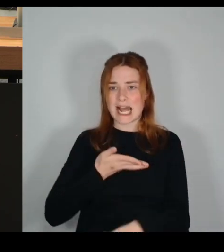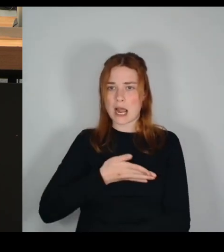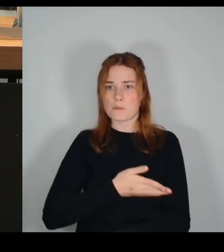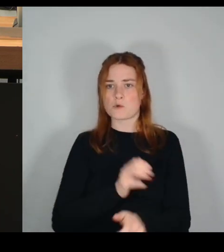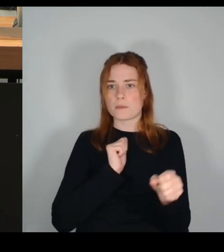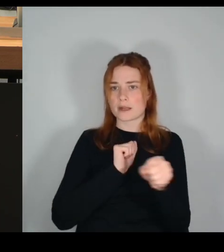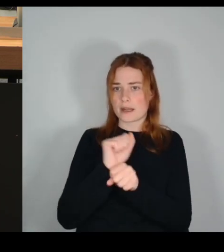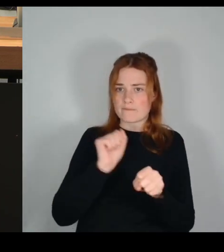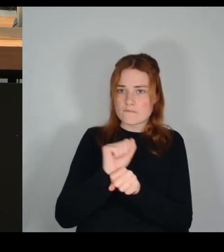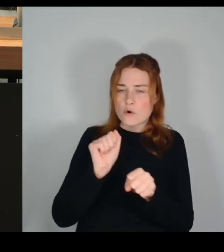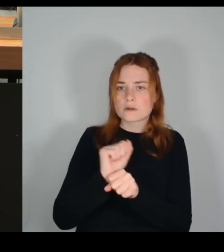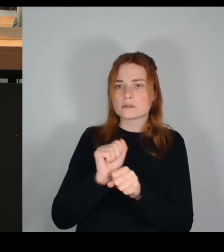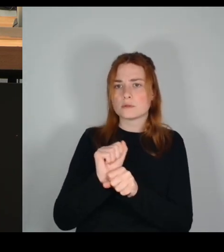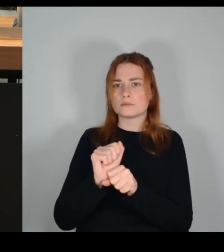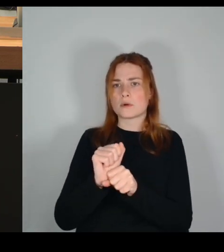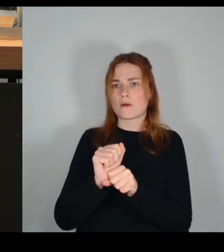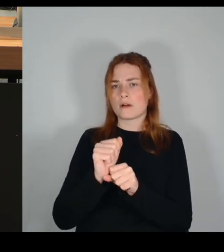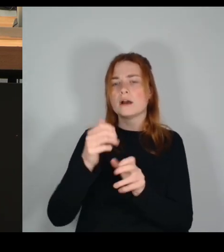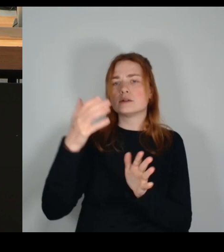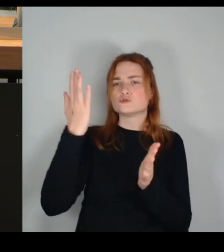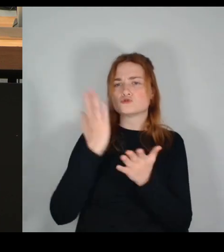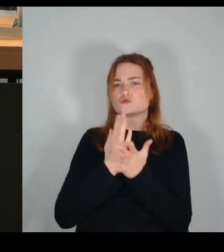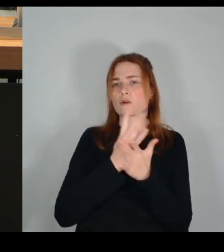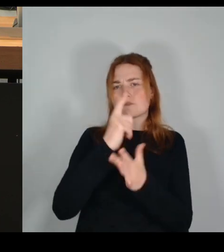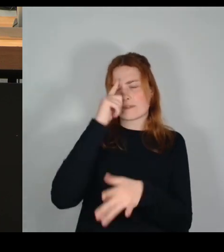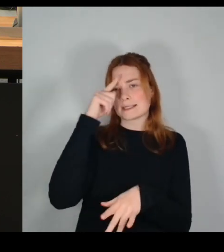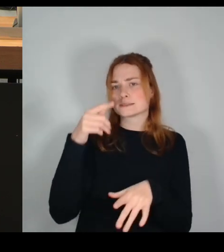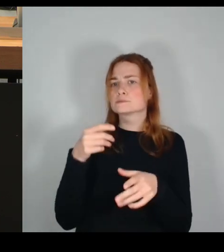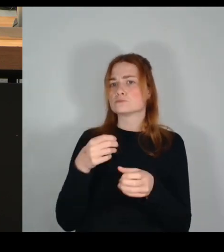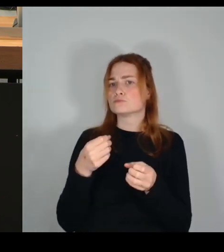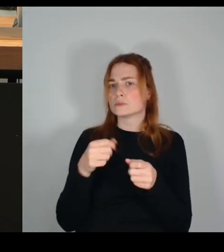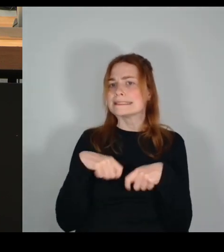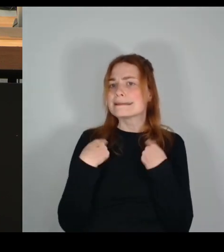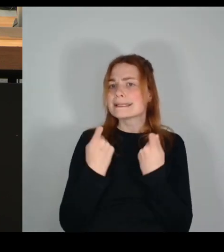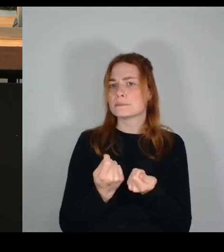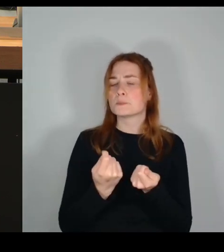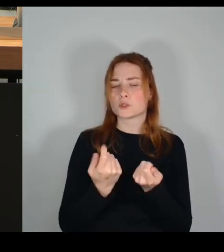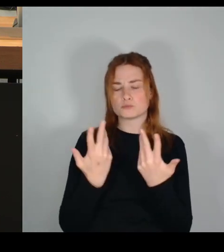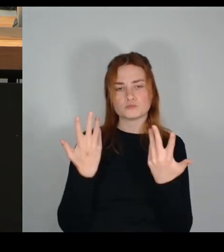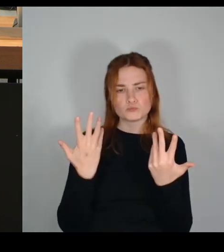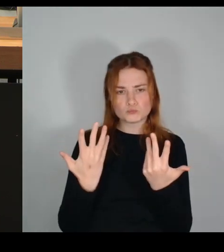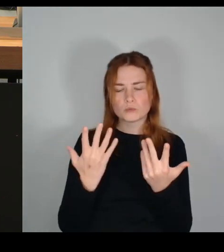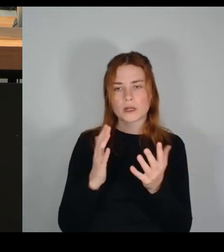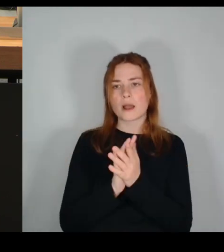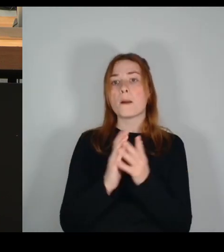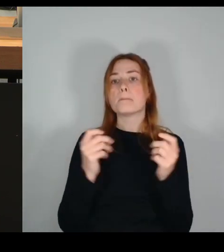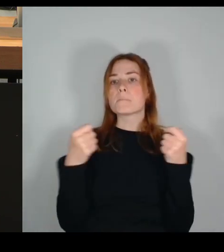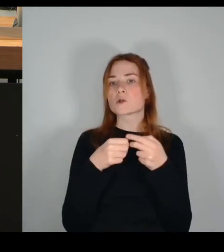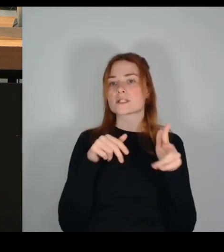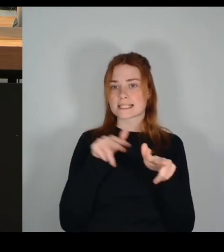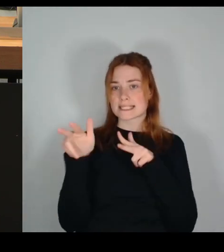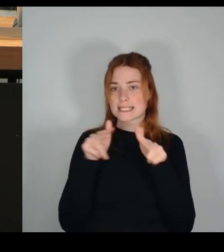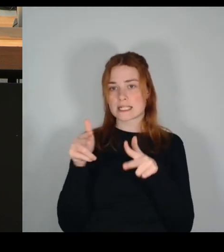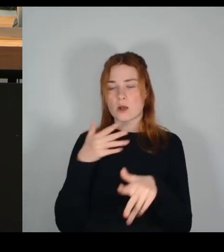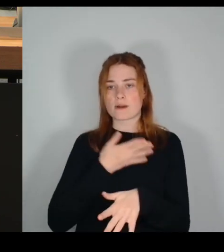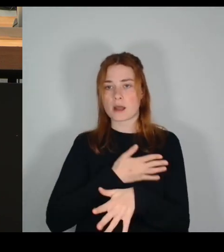Mit dem Armutsbericht der Bundesregierung, dem Sozialstrukturatlas für die Bezirke und vielen weiteren zugänglichen